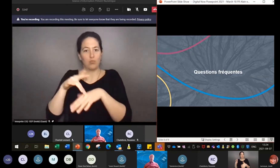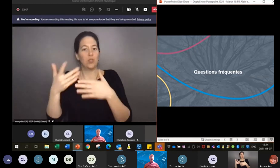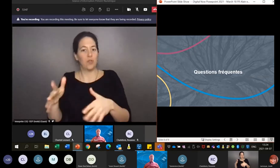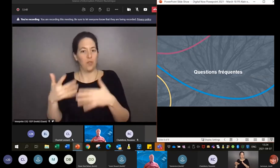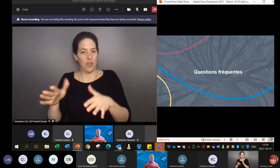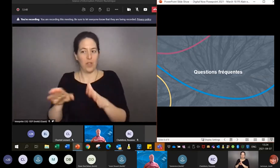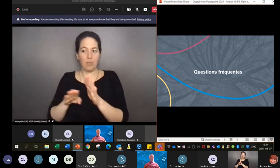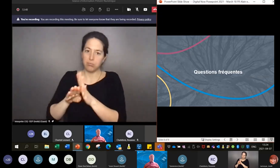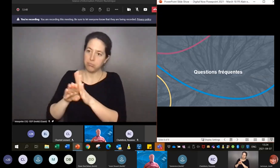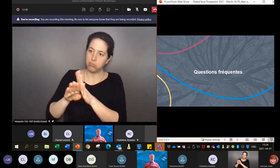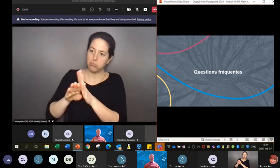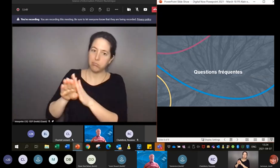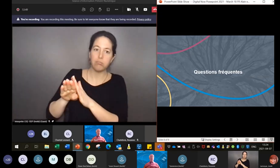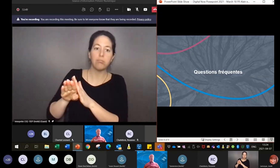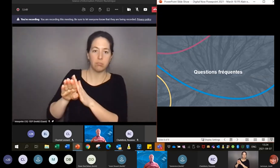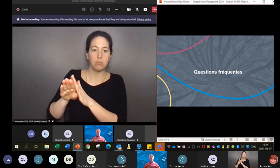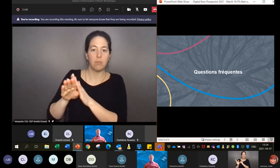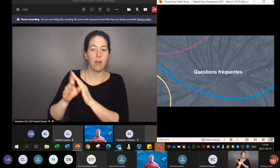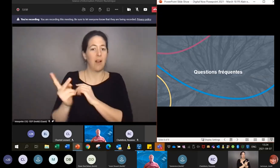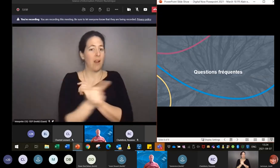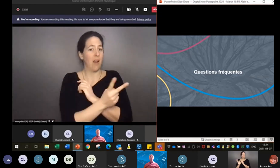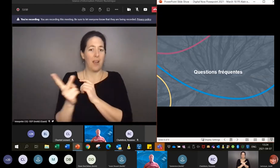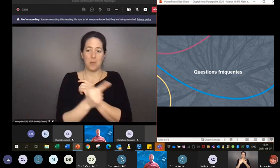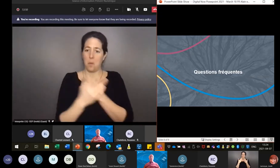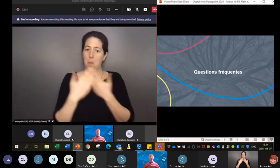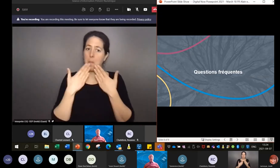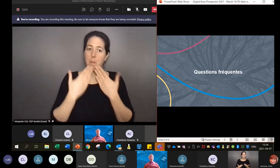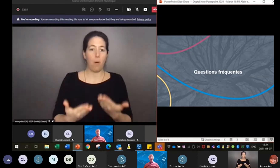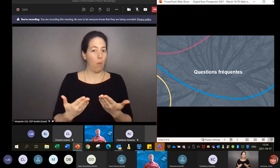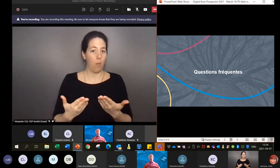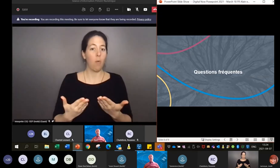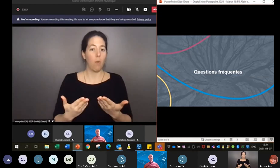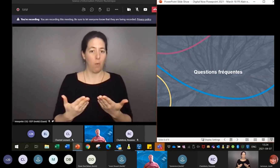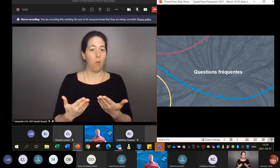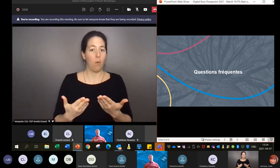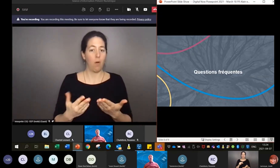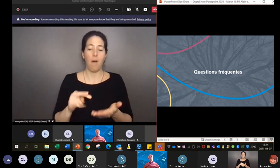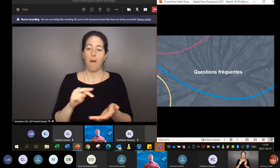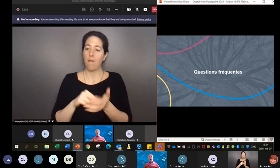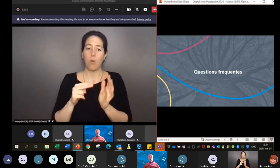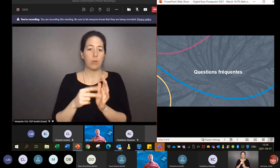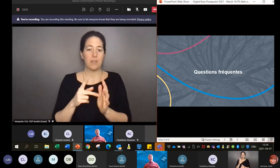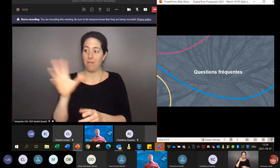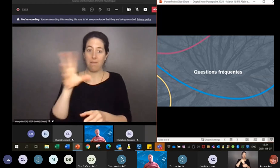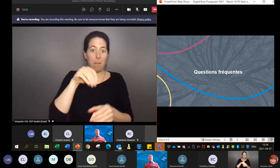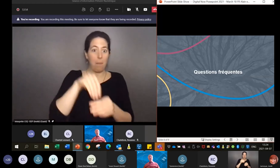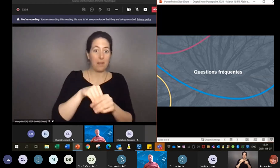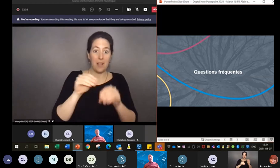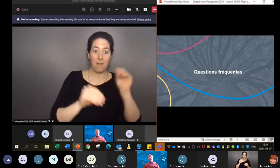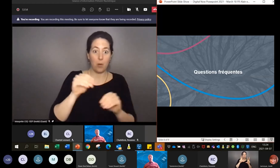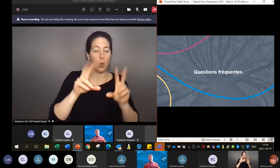Les deux sont valables. La question ne fait pas partie d’évaluation, mais les